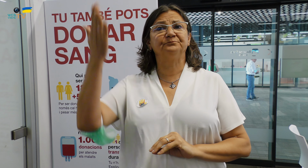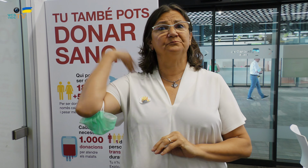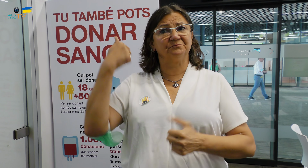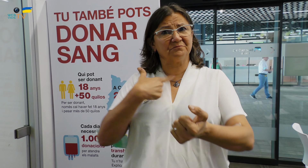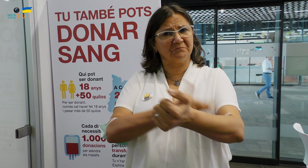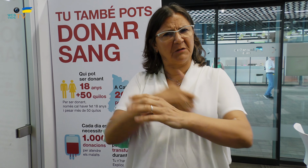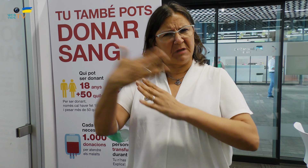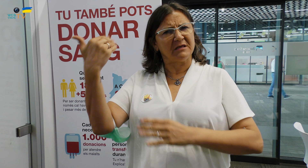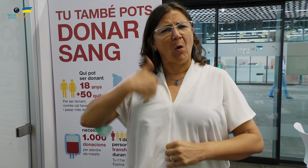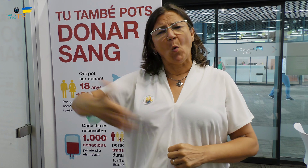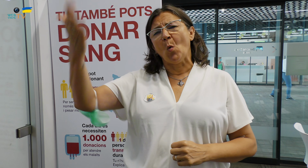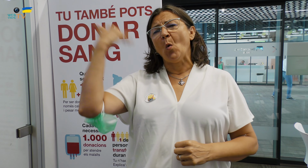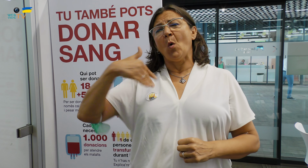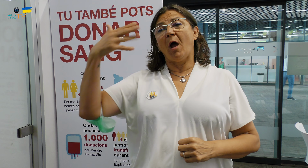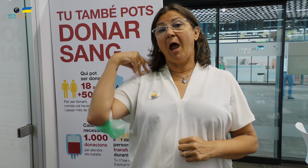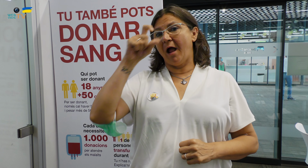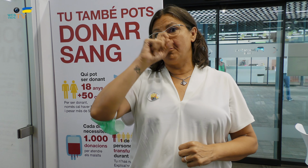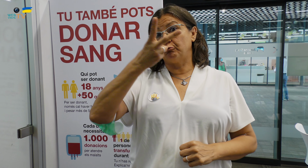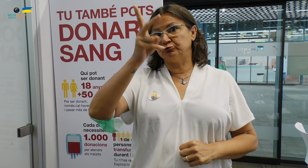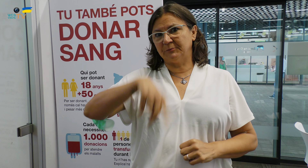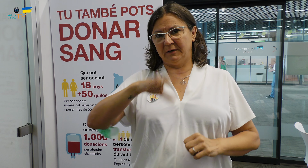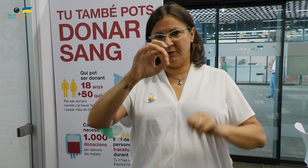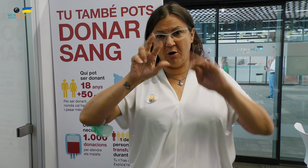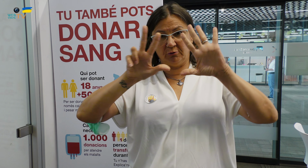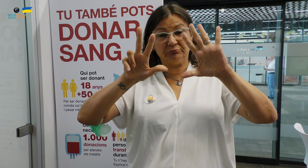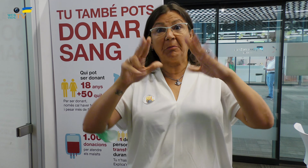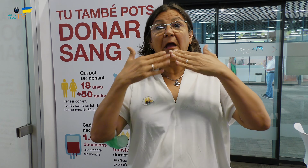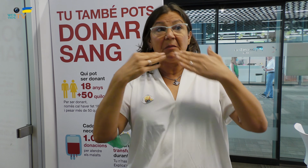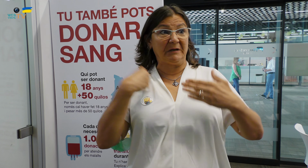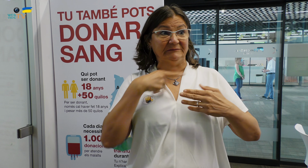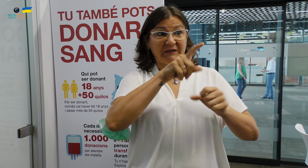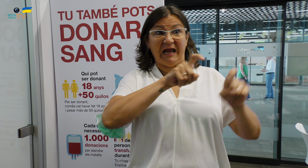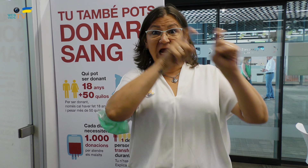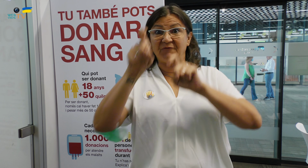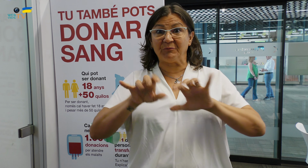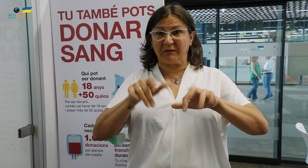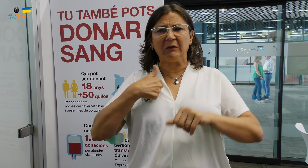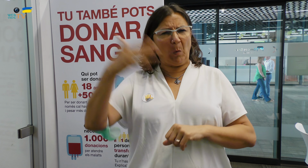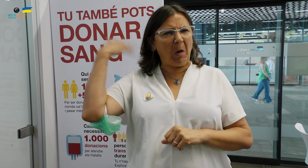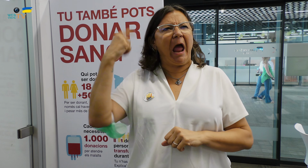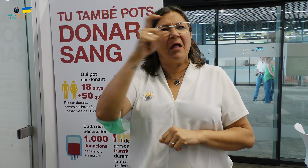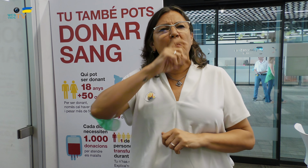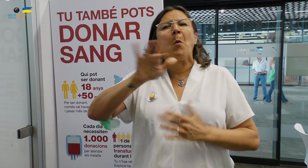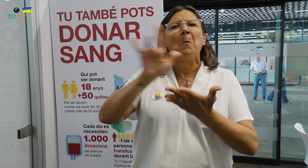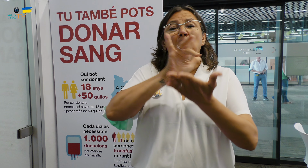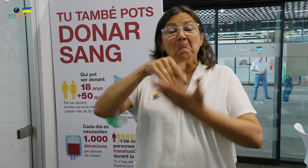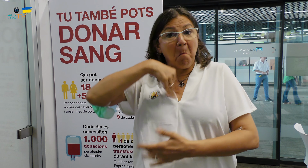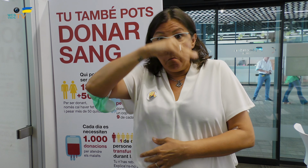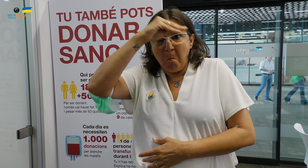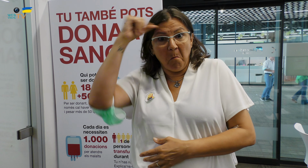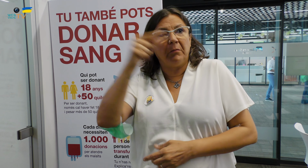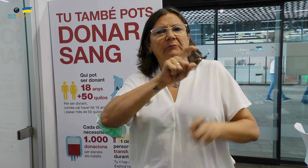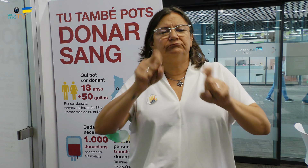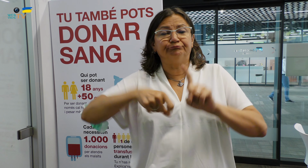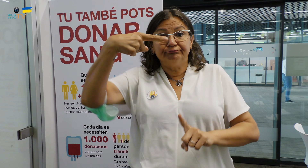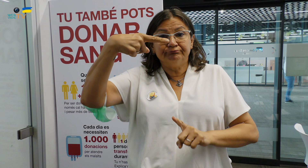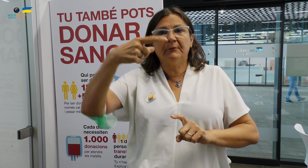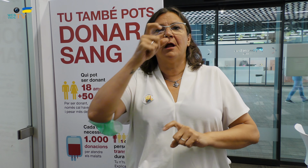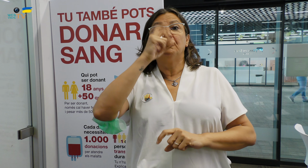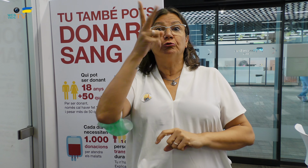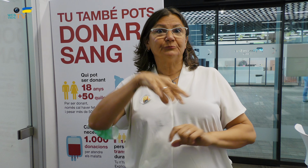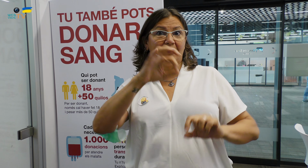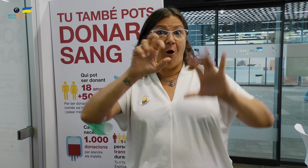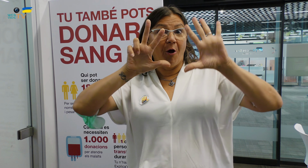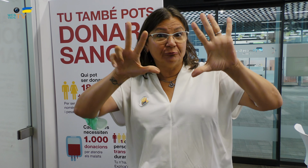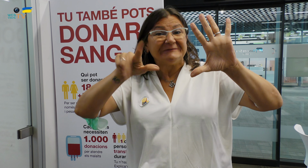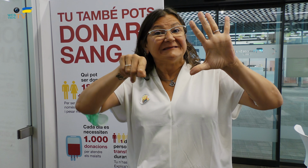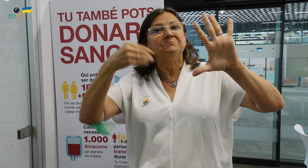Vaig donar sang fa molt temps, l’any 2008. No recordava l’any però ho deia al seu registre informàtic.